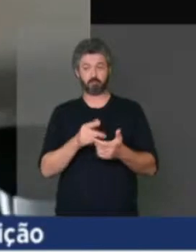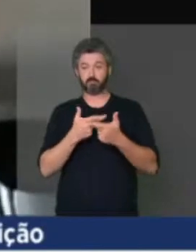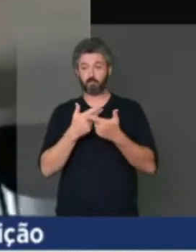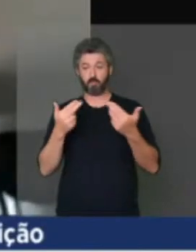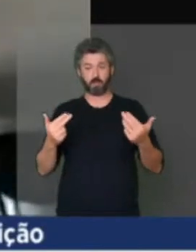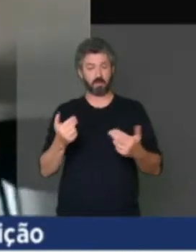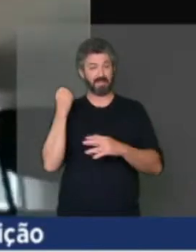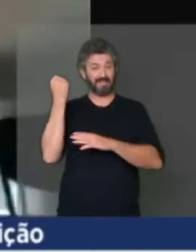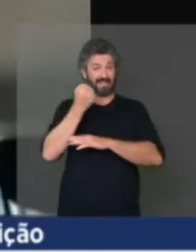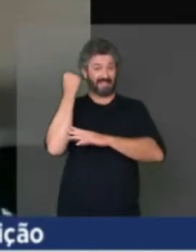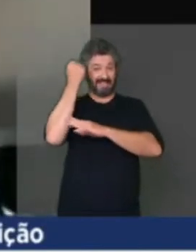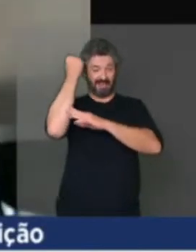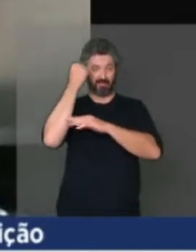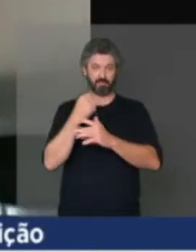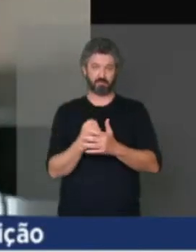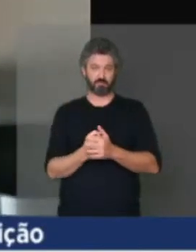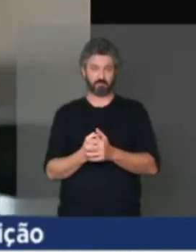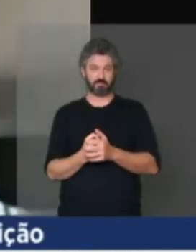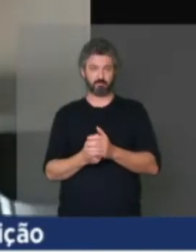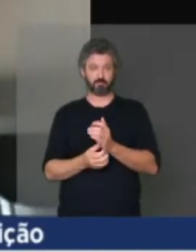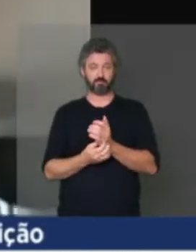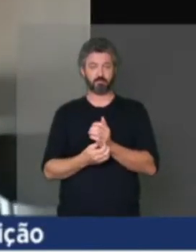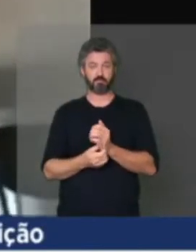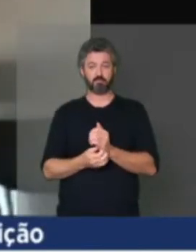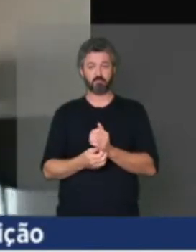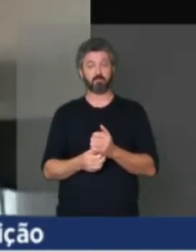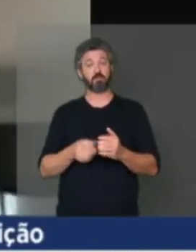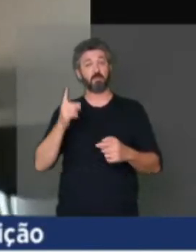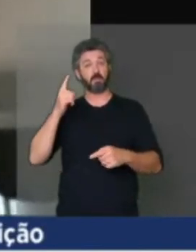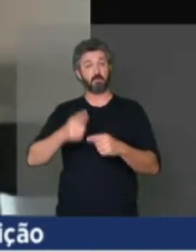VEDADO... PELO CÓDIGO DE CONDUTA... DA ALTA ADMINISTRAÇÃO FEDERAL, EM